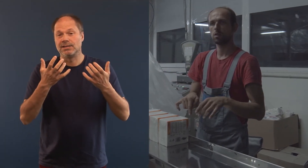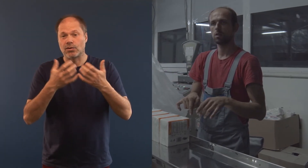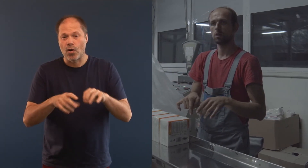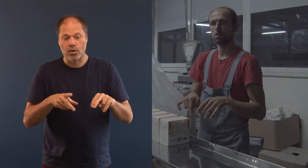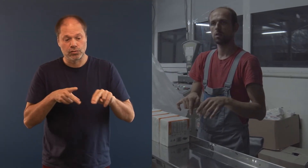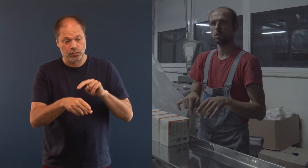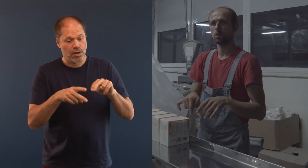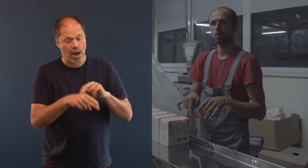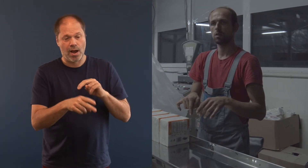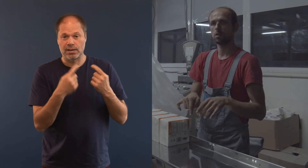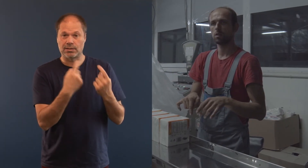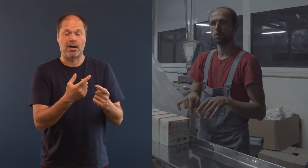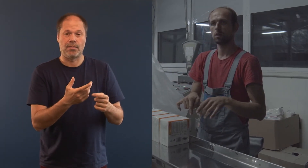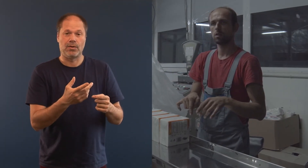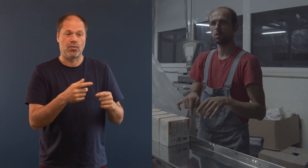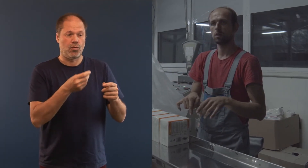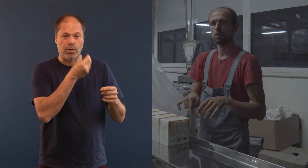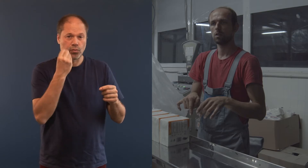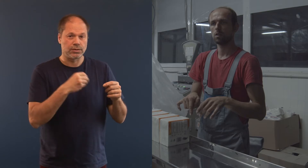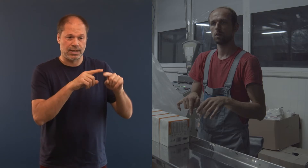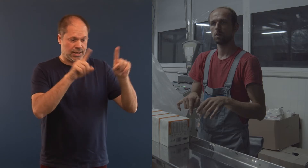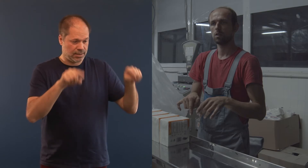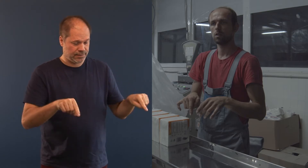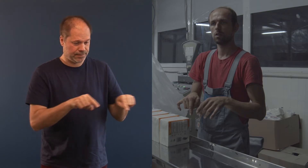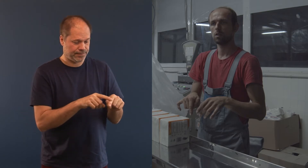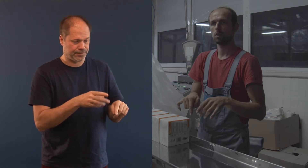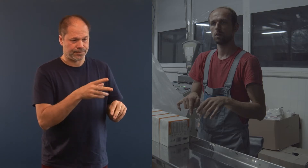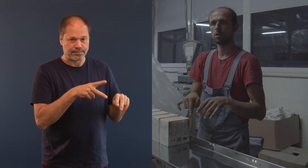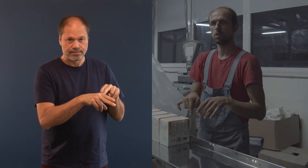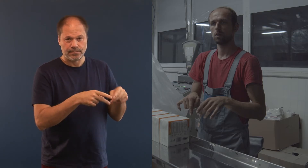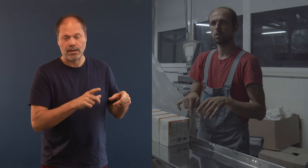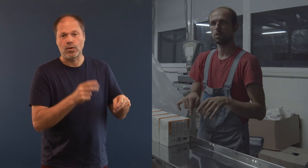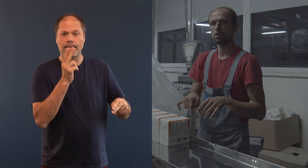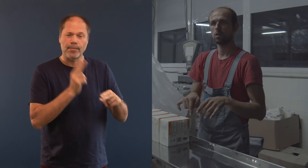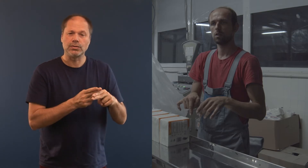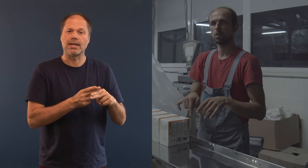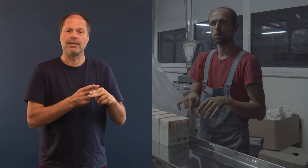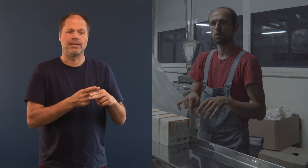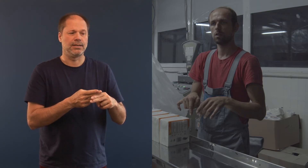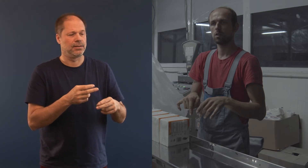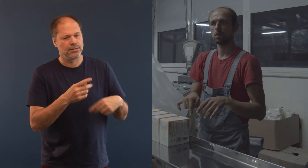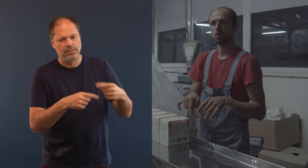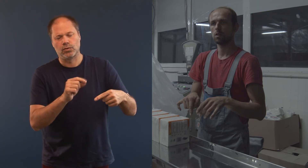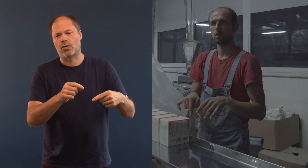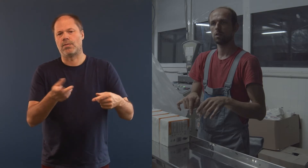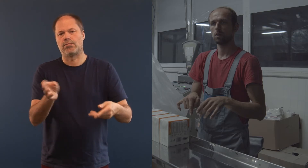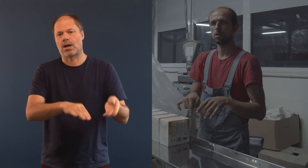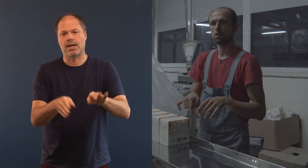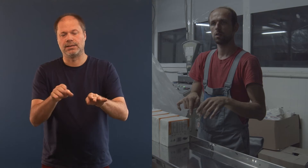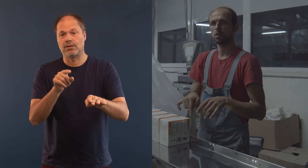Stroj stříhá ubrousky, potom se dostanou až sem a jako poslední operace je balení.